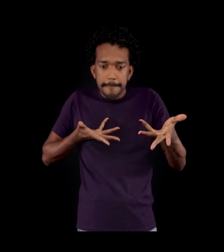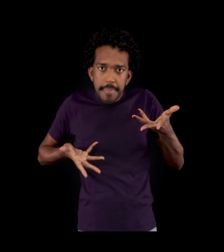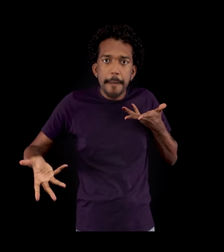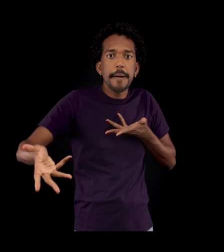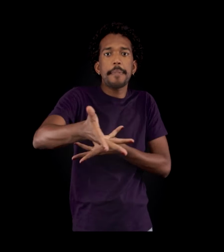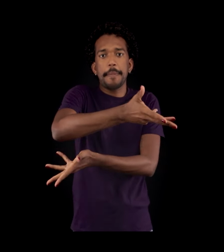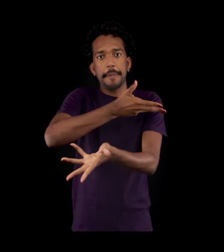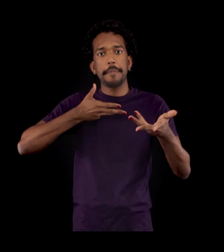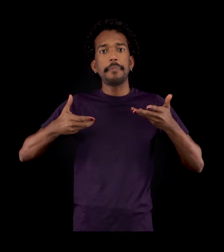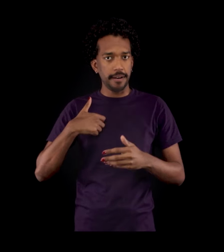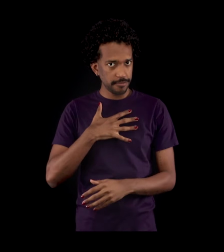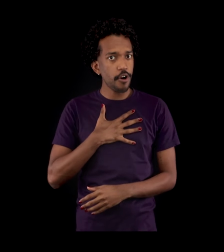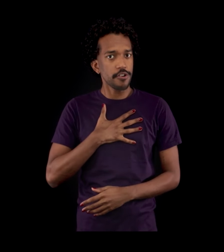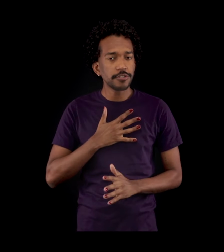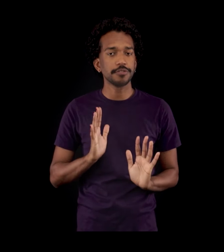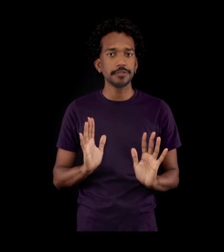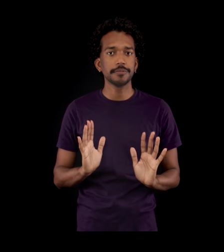É uma coisa de troca mesmo.